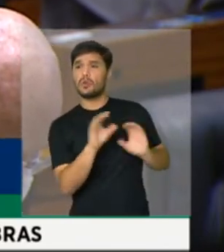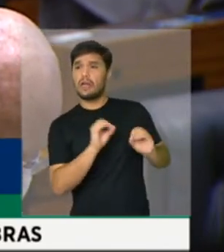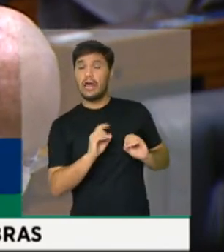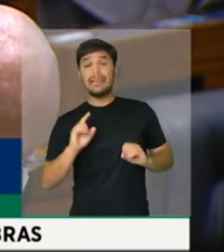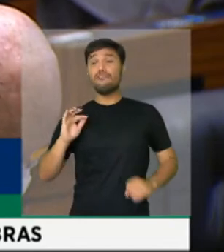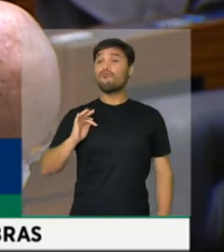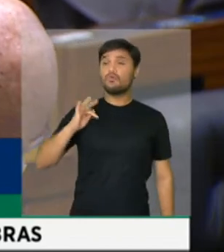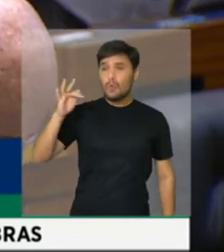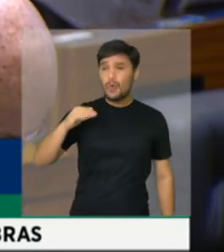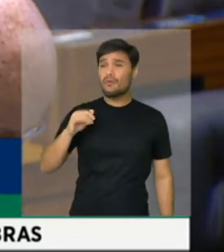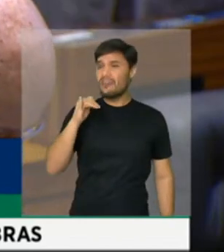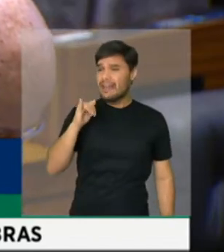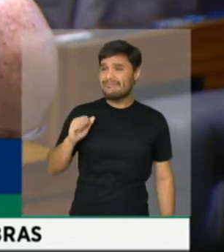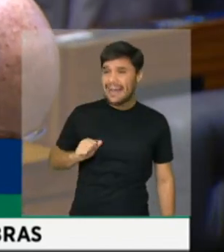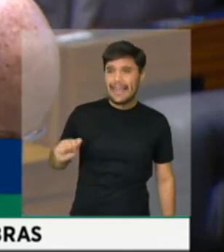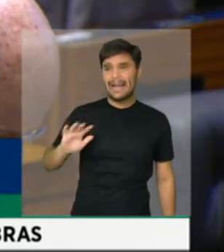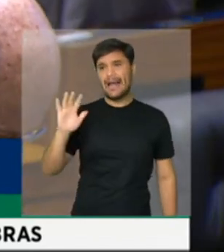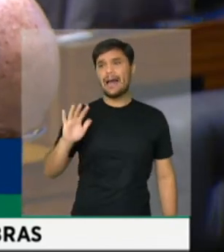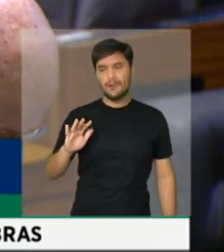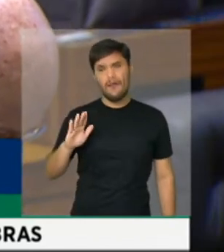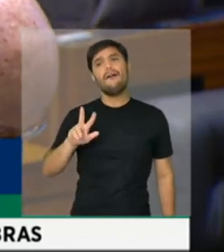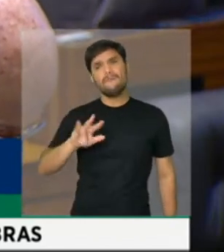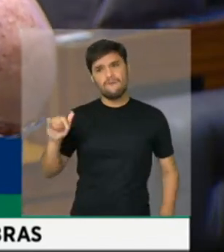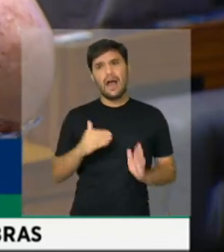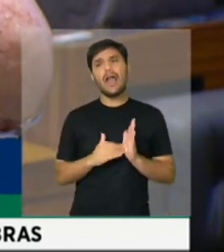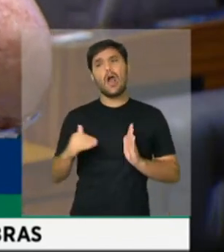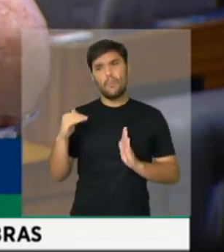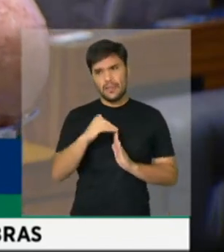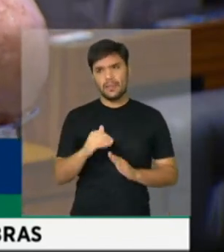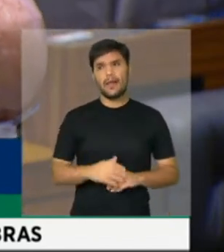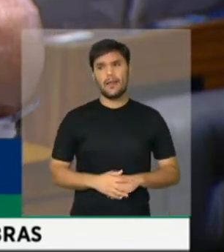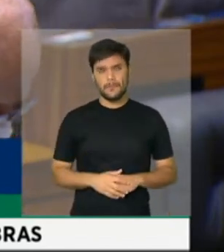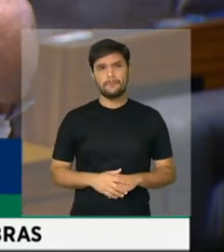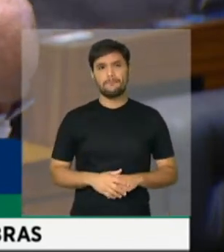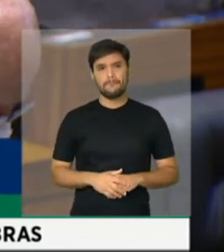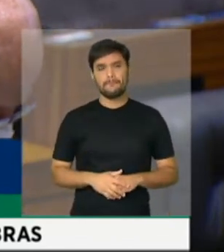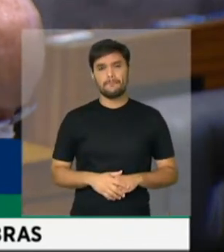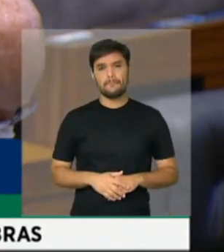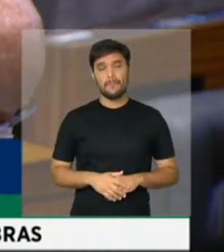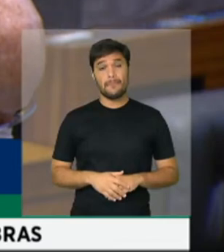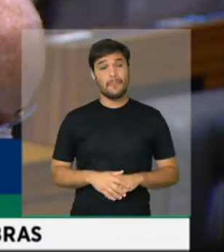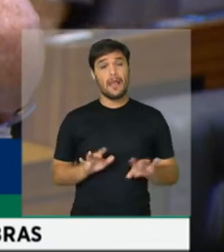BRASILEIRO PRECISA COMPREENDER O QUE ESTÁ ACONTECENDO NESTE PLENÁRIO. VÃO VENDER O PATRIMÔNIO DO POVO BRASILEIRO